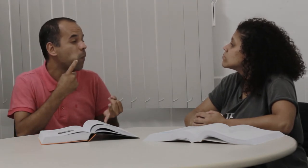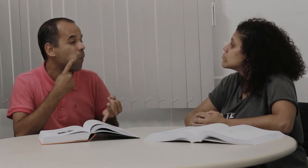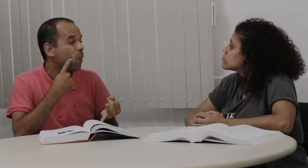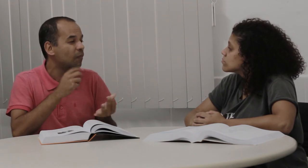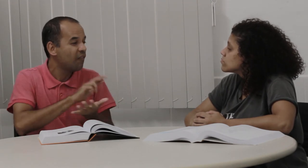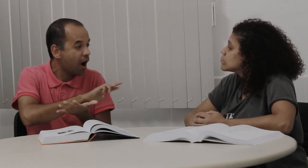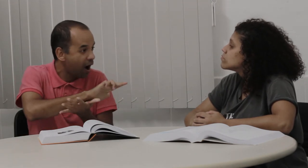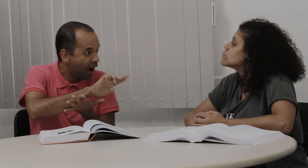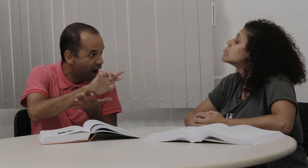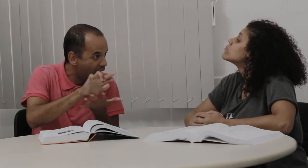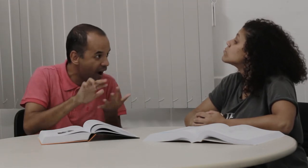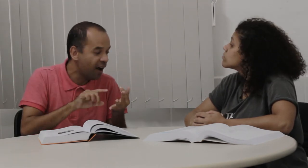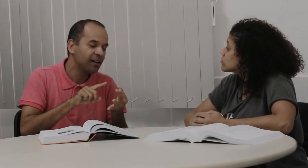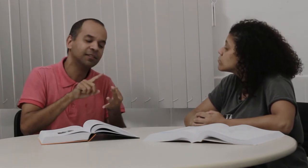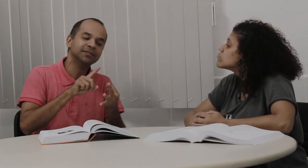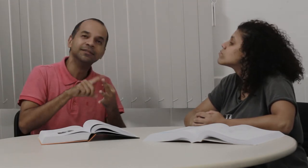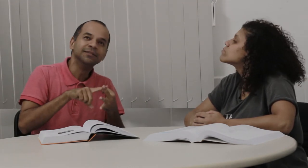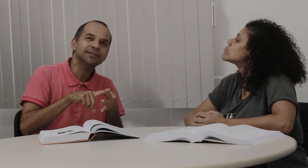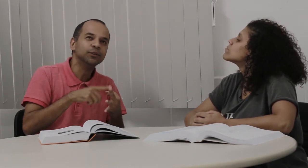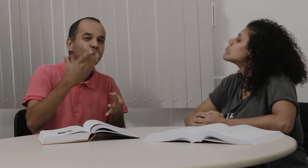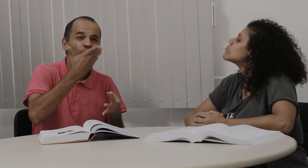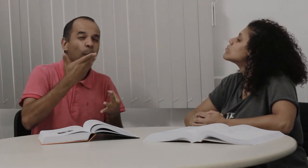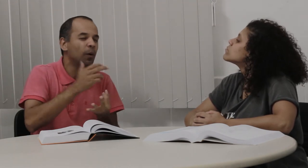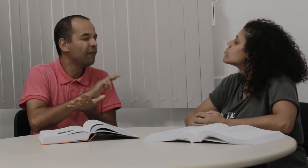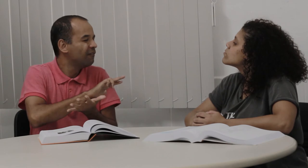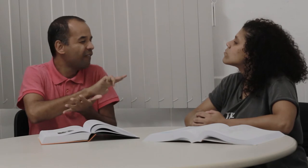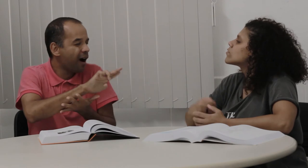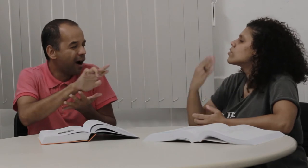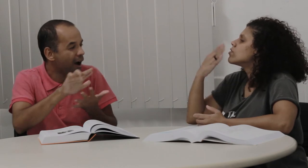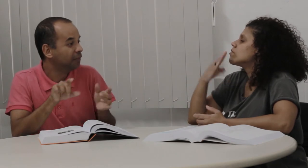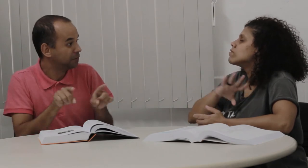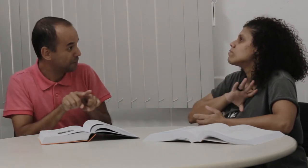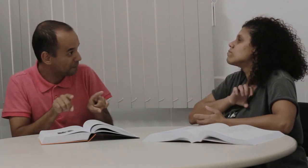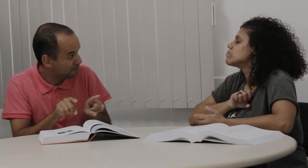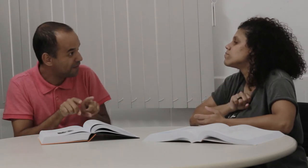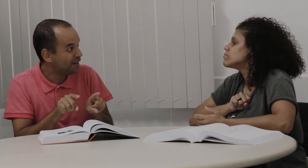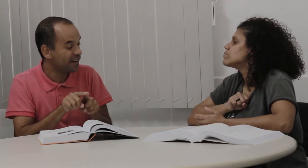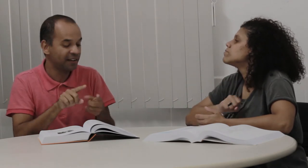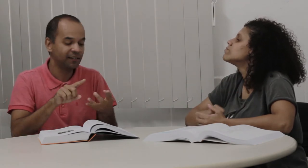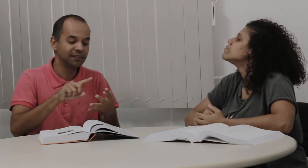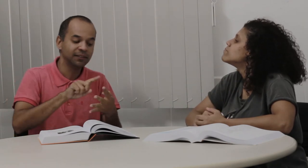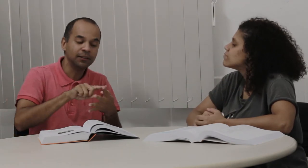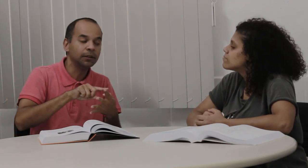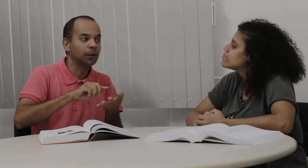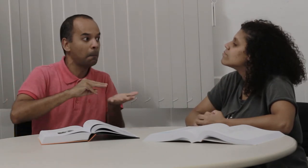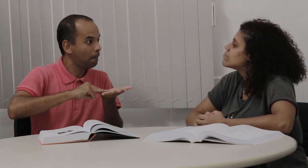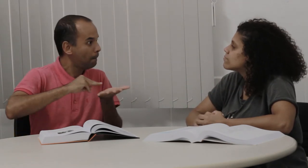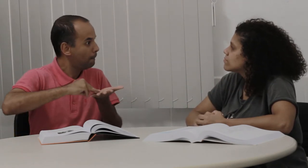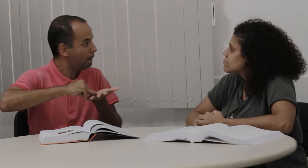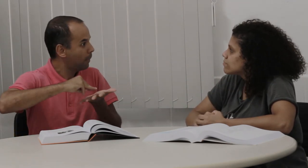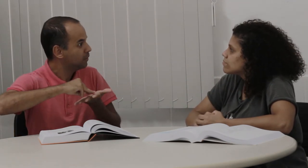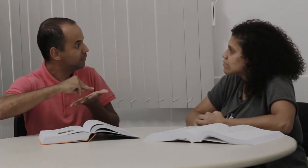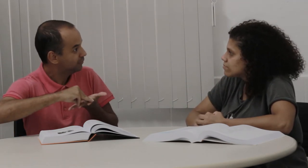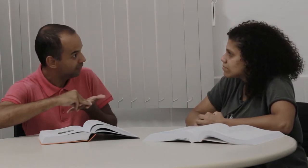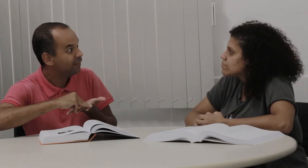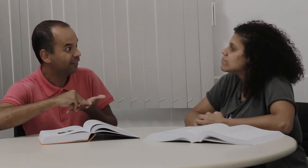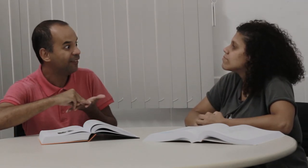balas de vários tipos diferentes tem também variedades de doces pastel